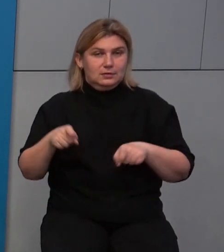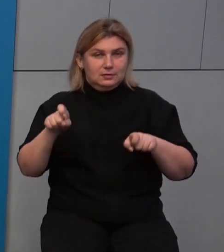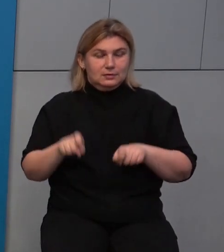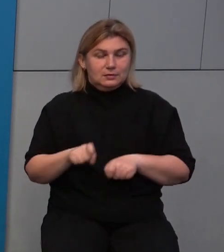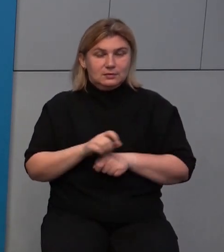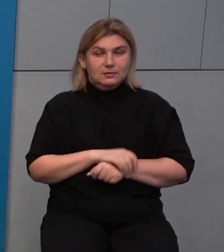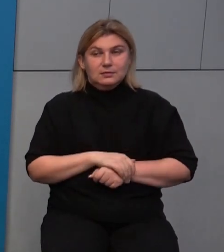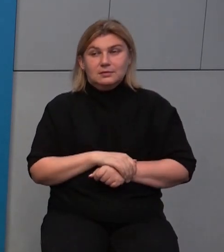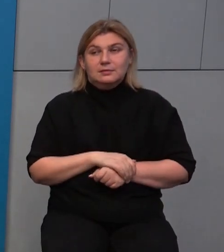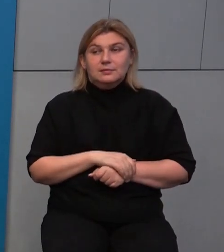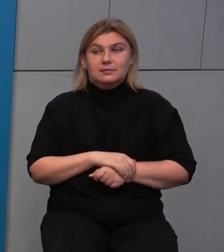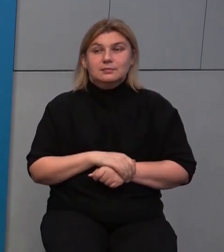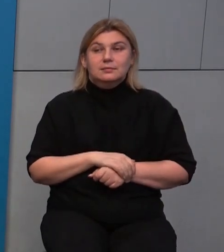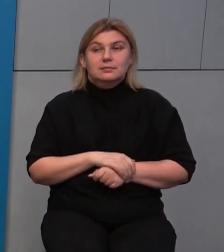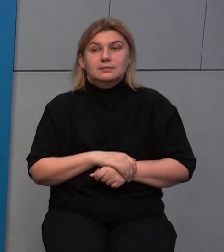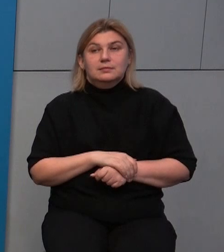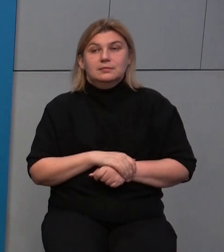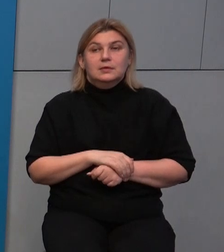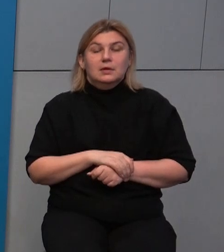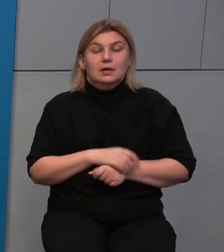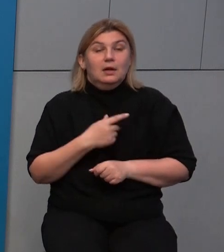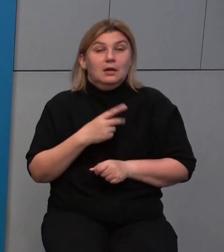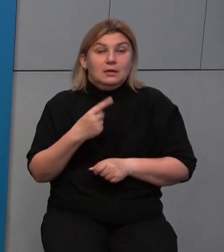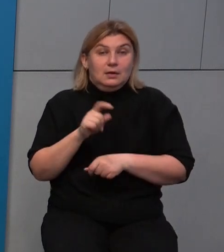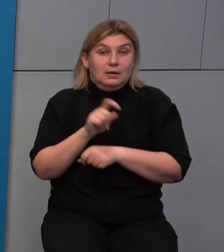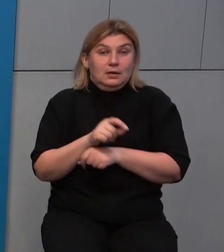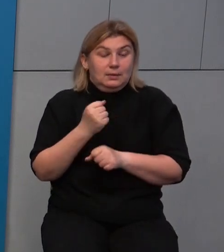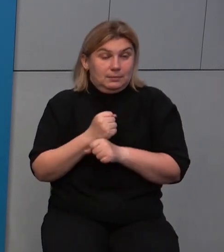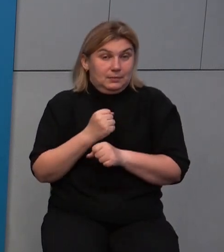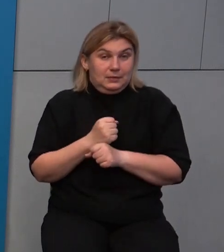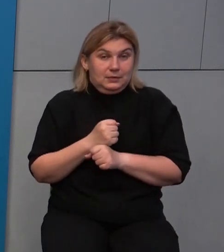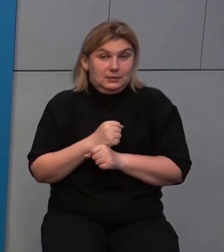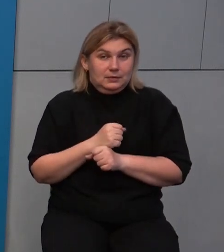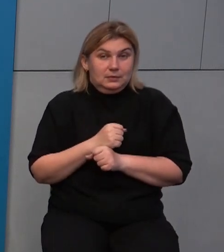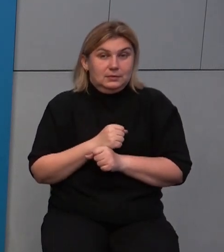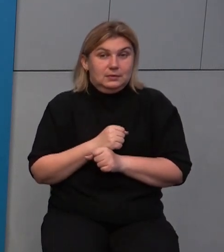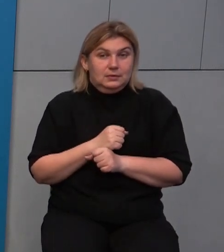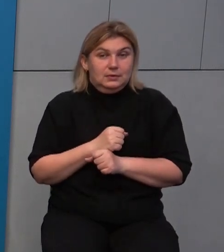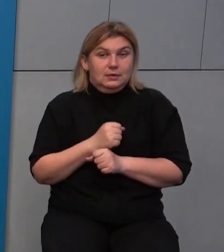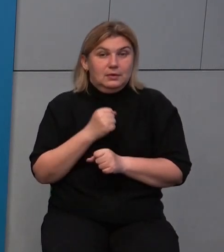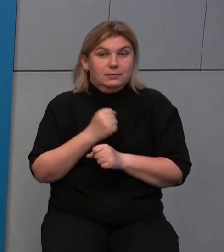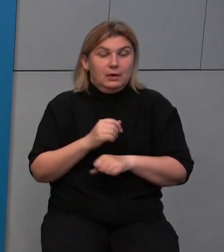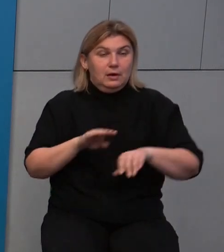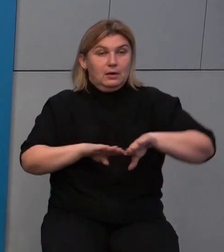I nie lekceważyłam tej pracy, tylko po prostu pracowałyśmy oddzielone murem.